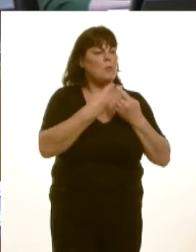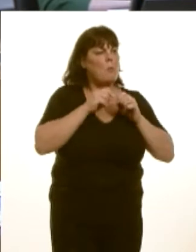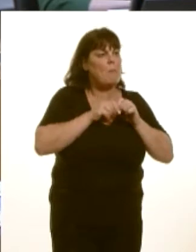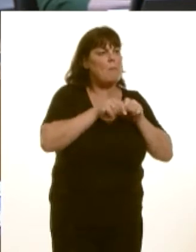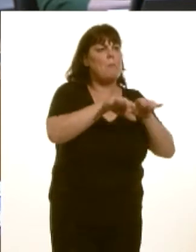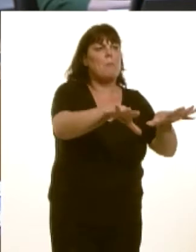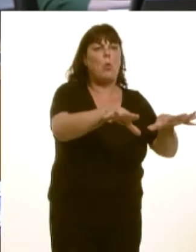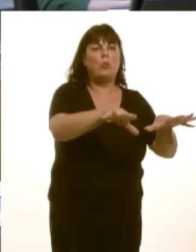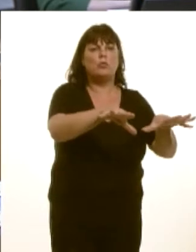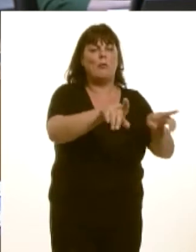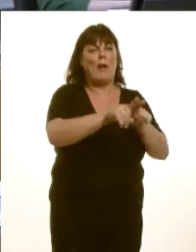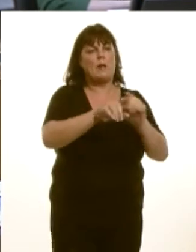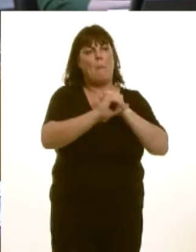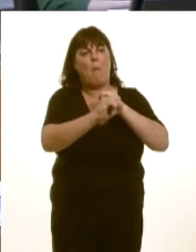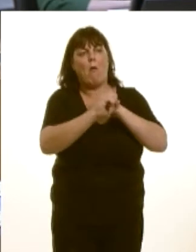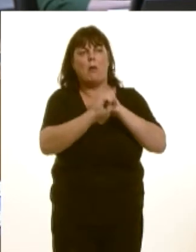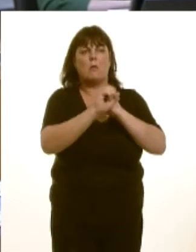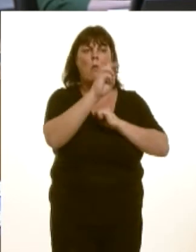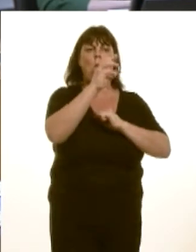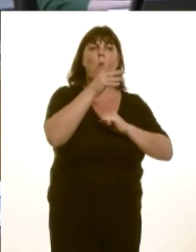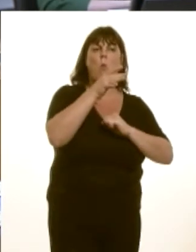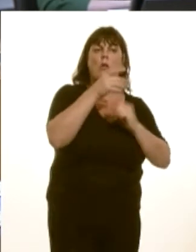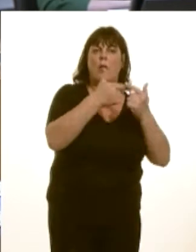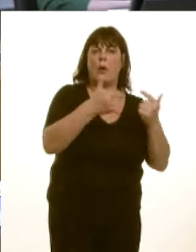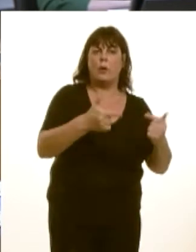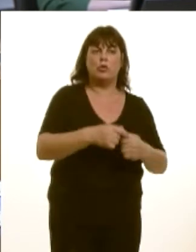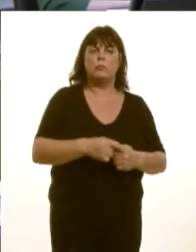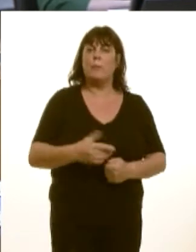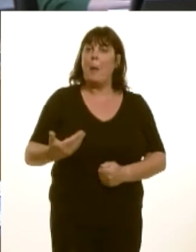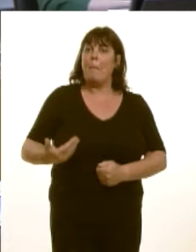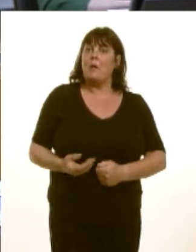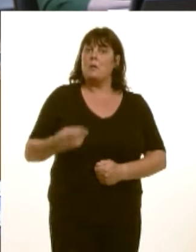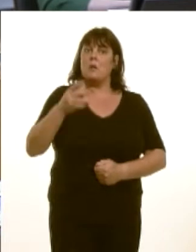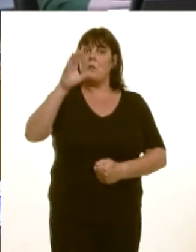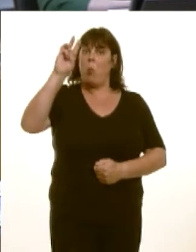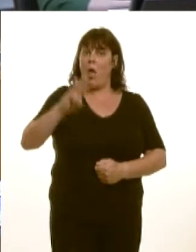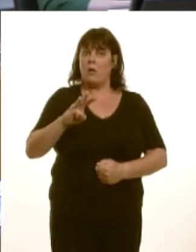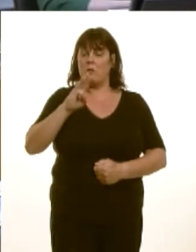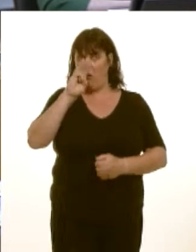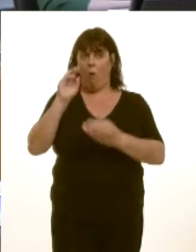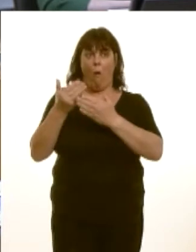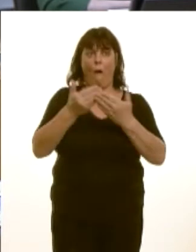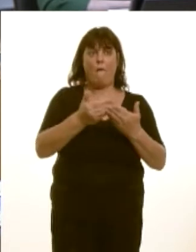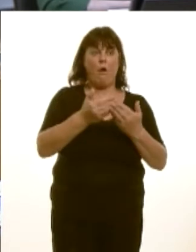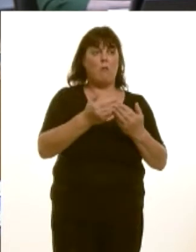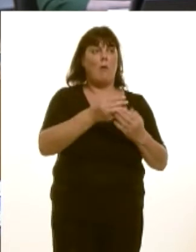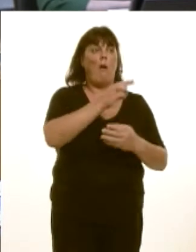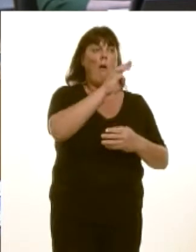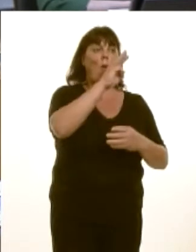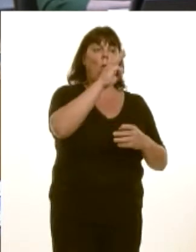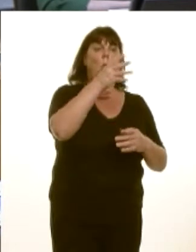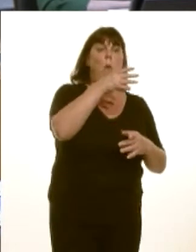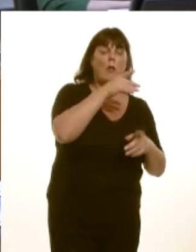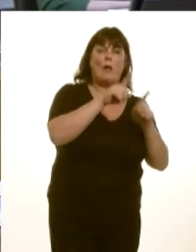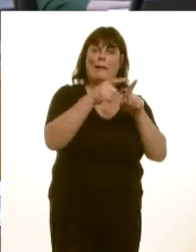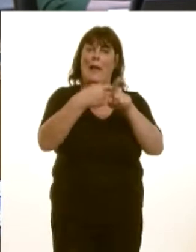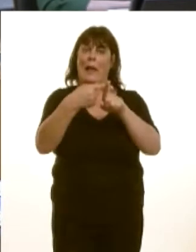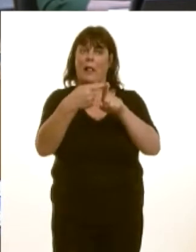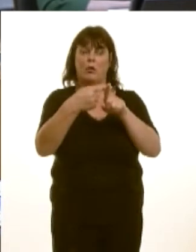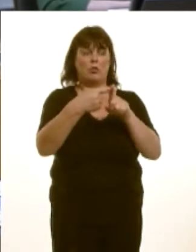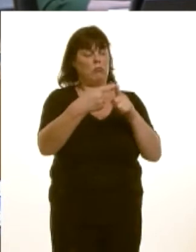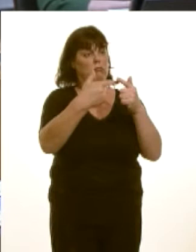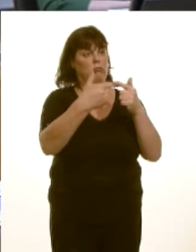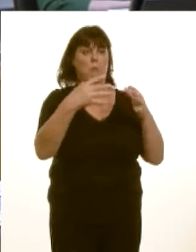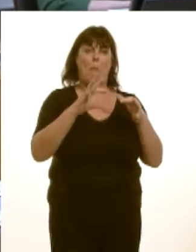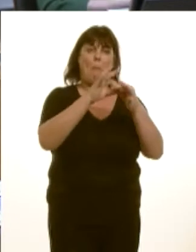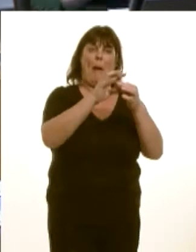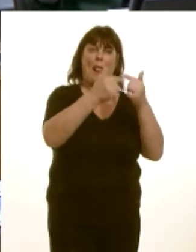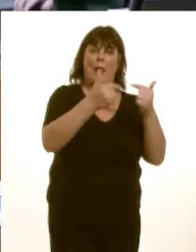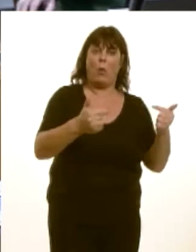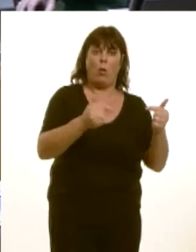ar gael i fusnesau ym mhob rhan o Gymru, yn enwedig eich etholaeth chi yng Nghastell-nedd